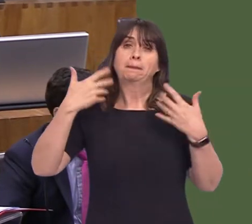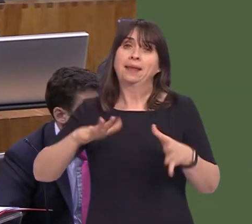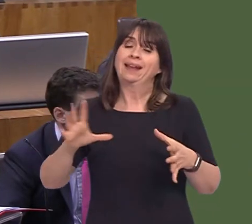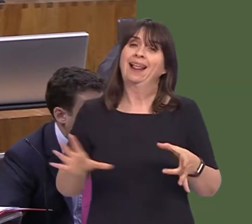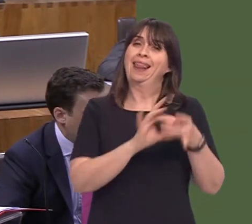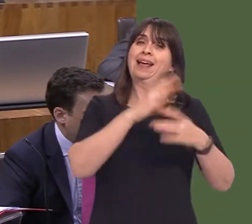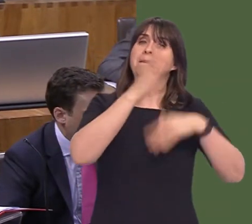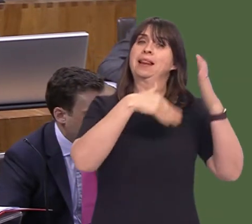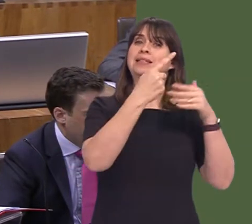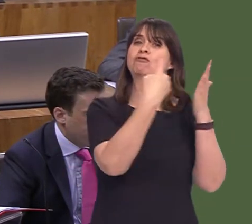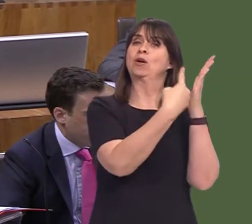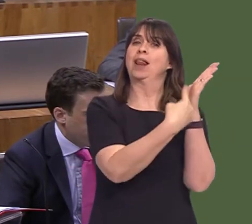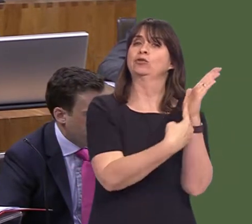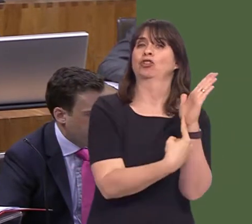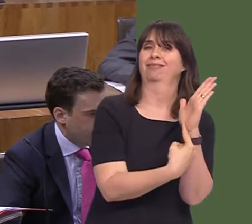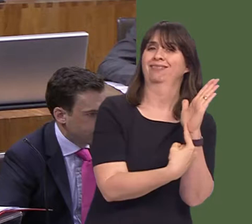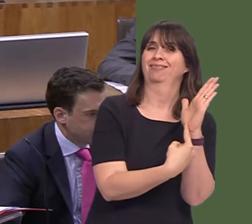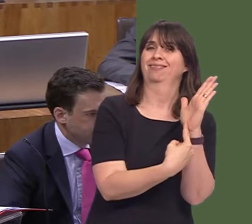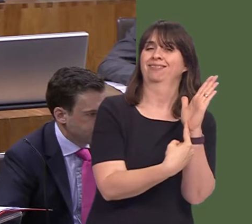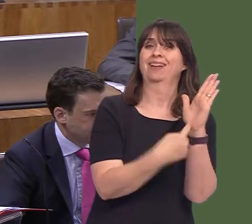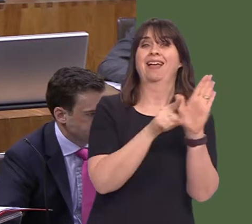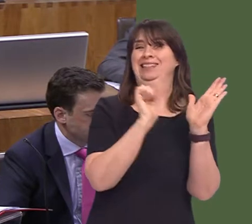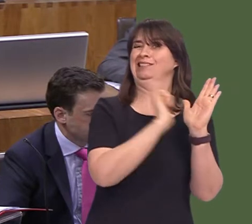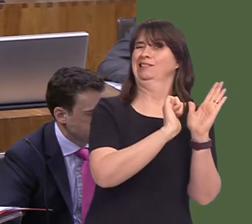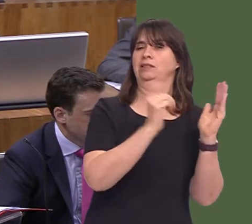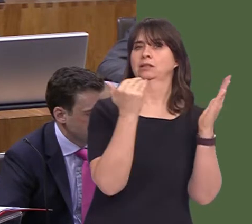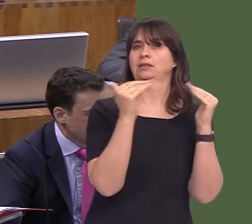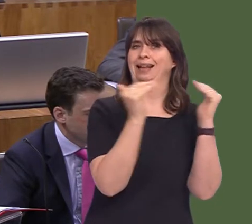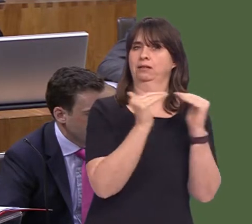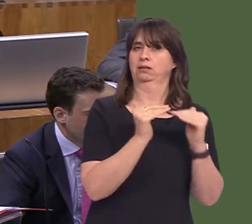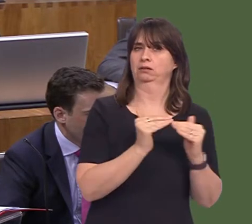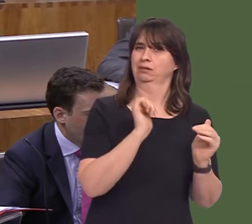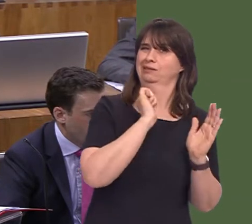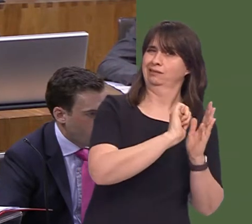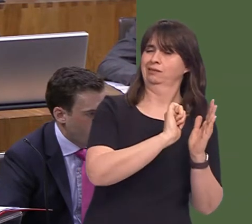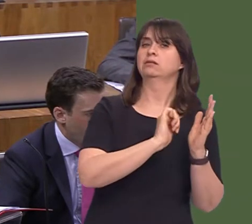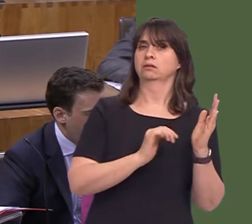safonau sy'n cael eu mabwysiadu ynglyn ‚ thai yn y ffordd honno. Mae'r system gynllunio